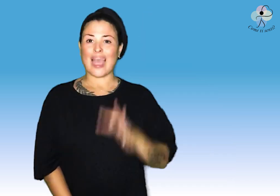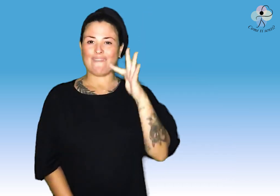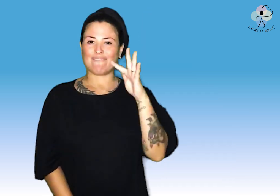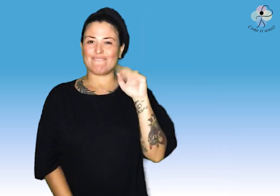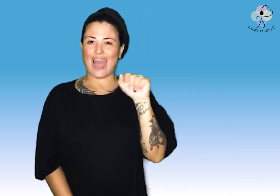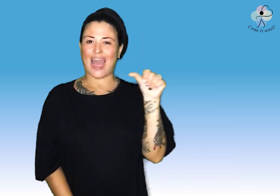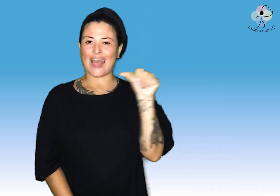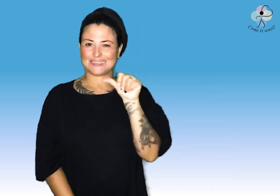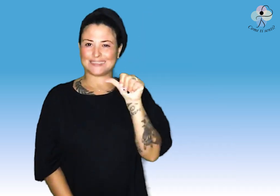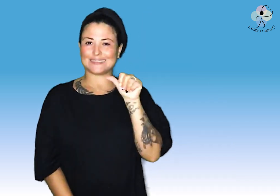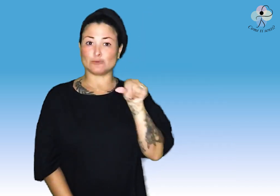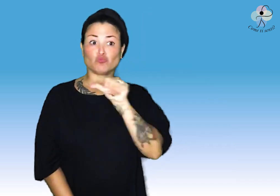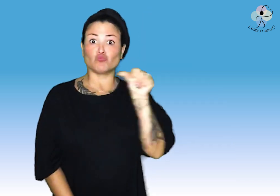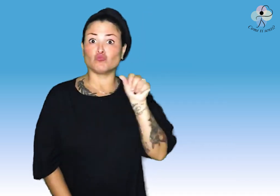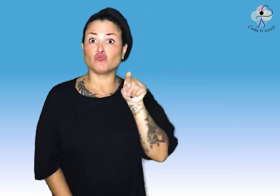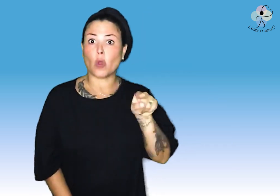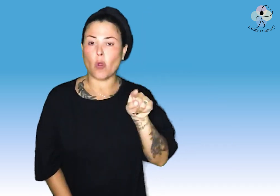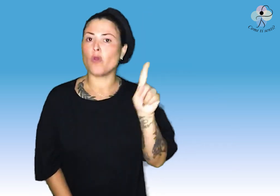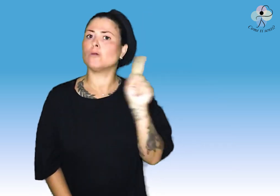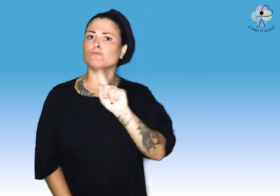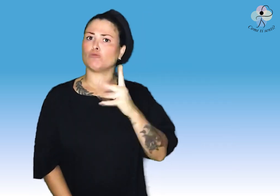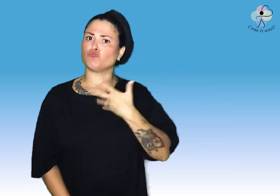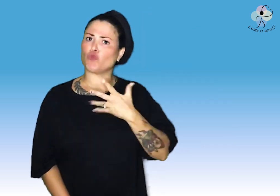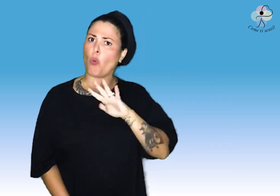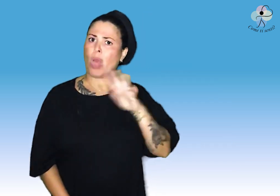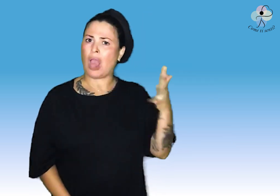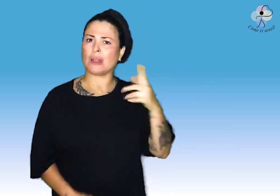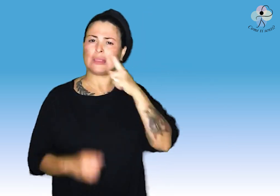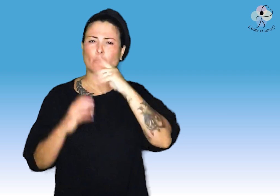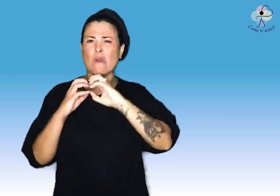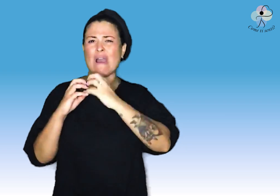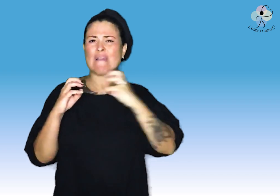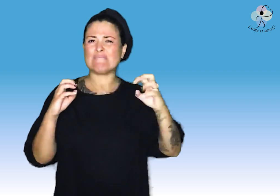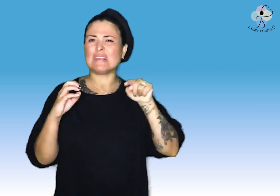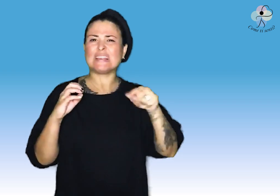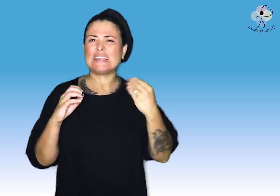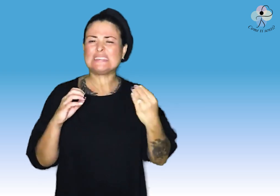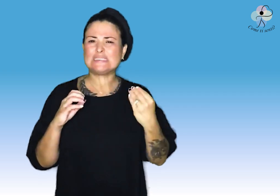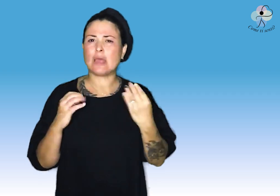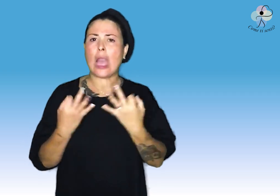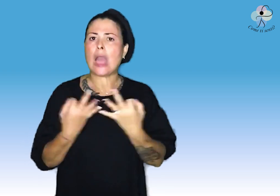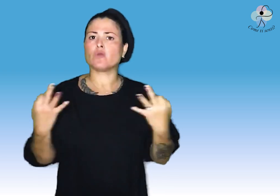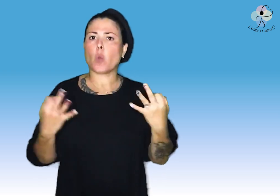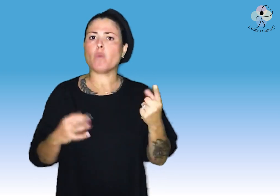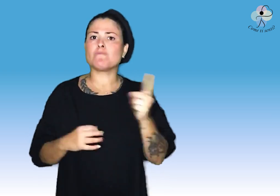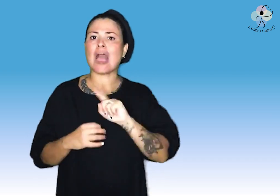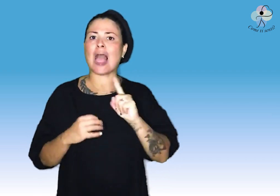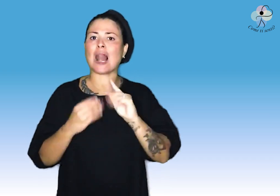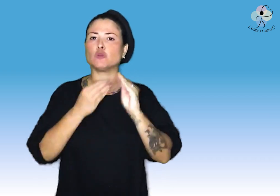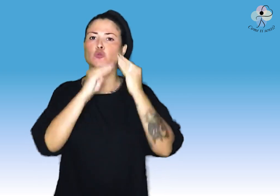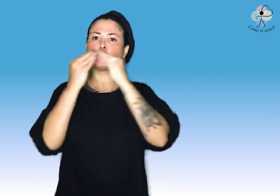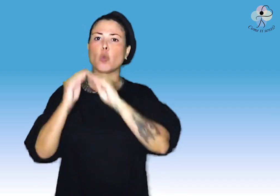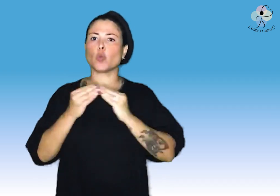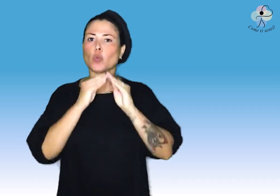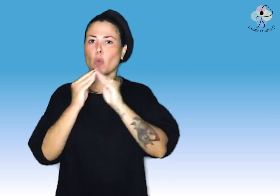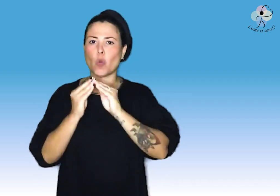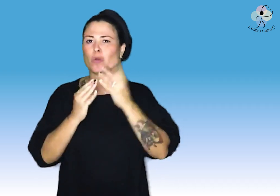Oltre alla FAS si possono verificare una varietà di anomalie strutturali